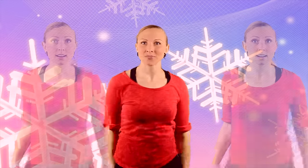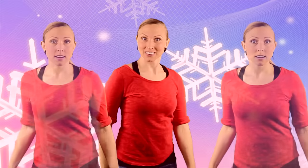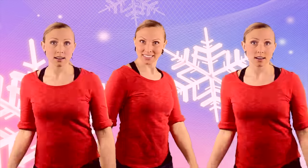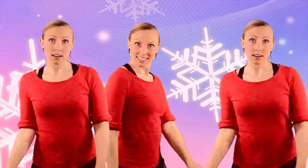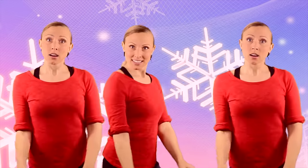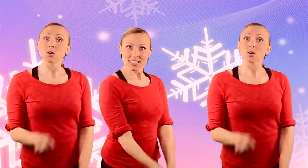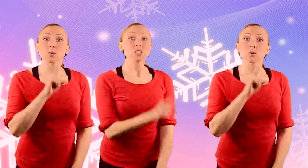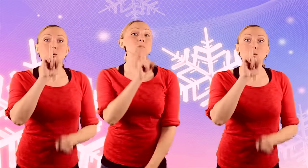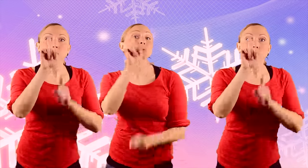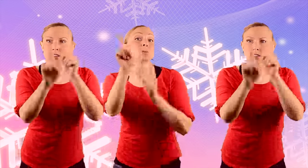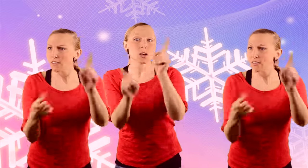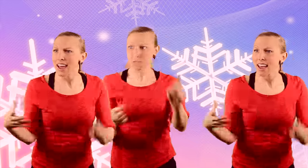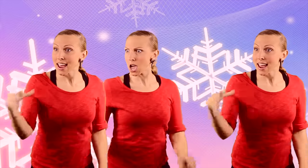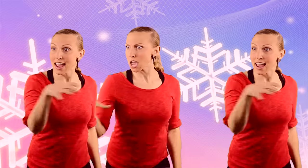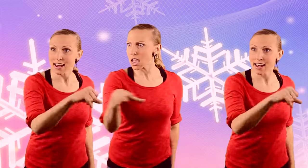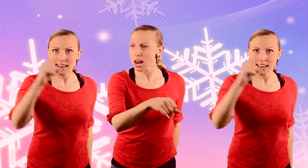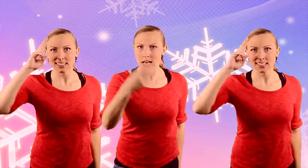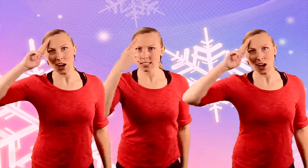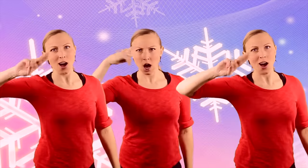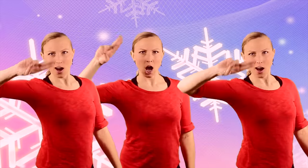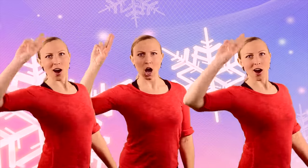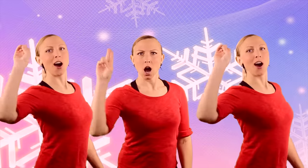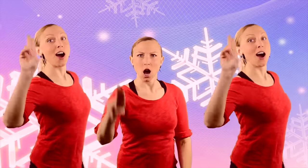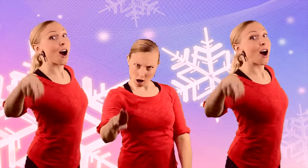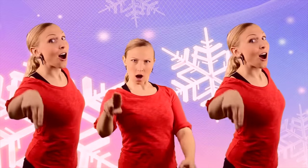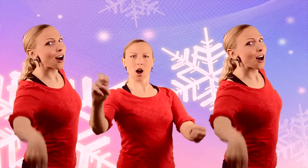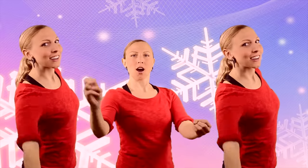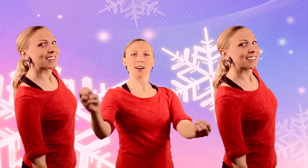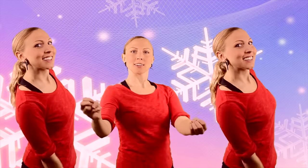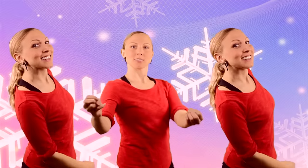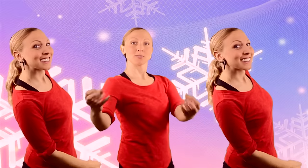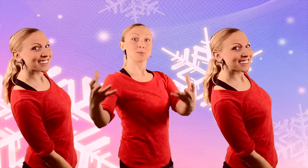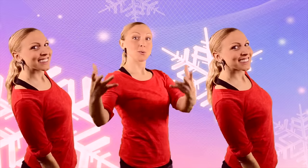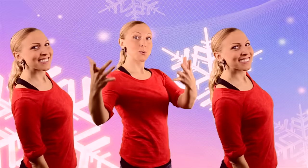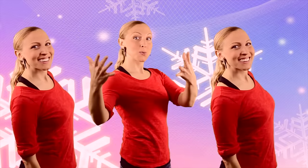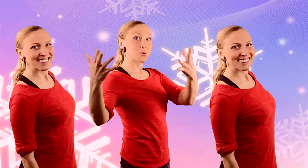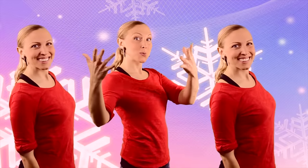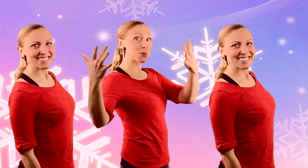Ljusen tänds över hela stan.